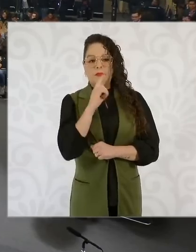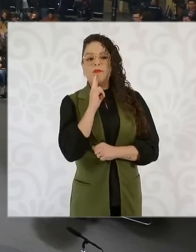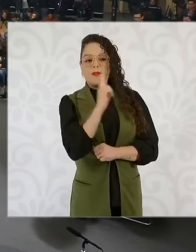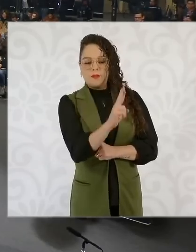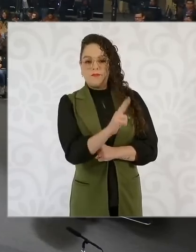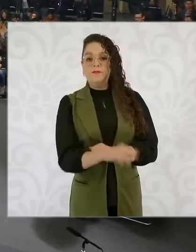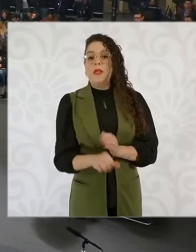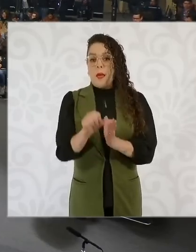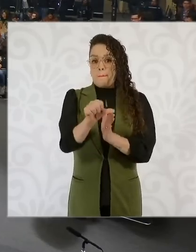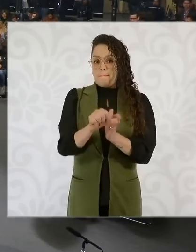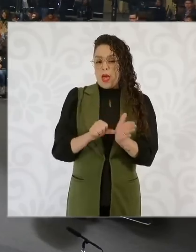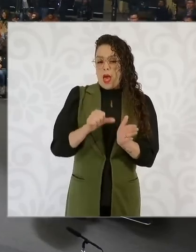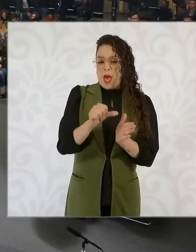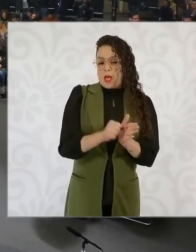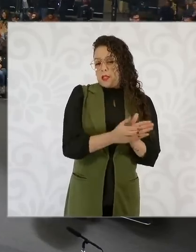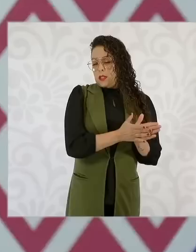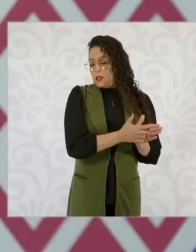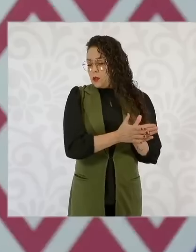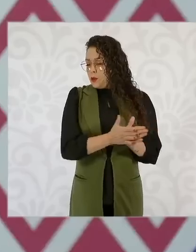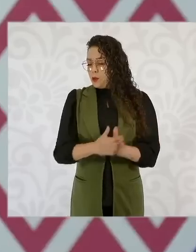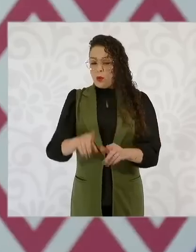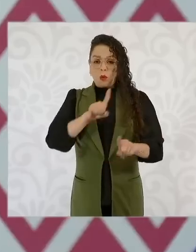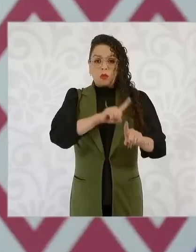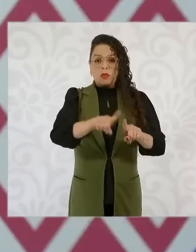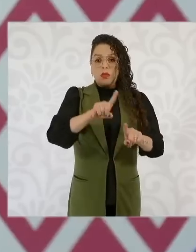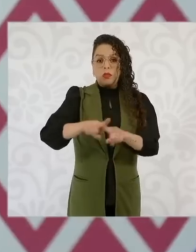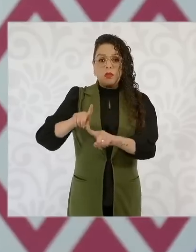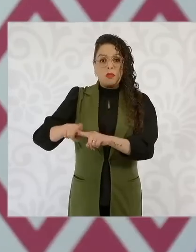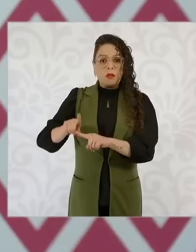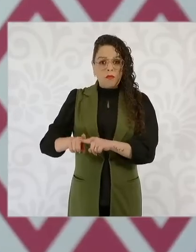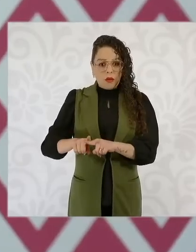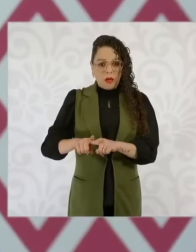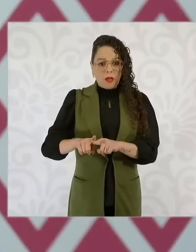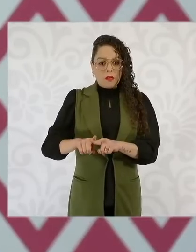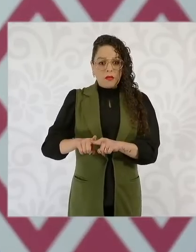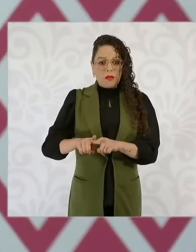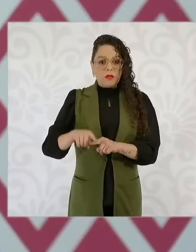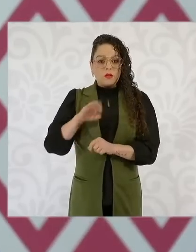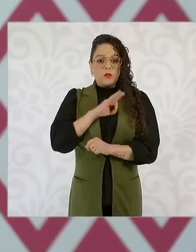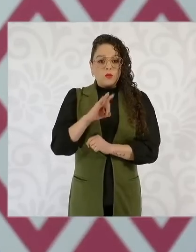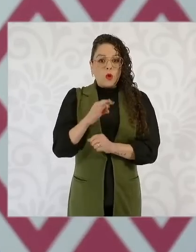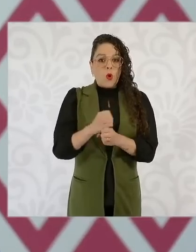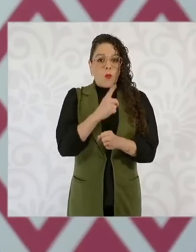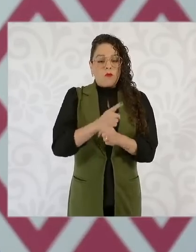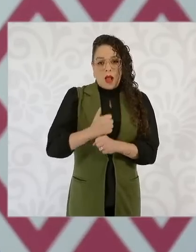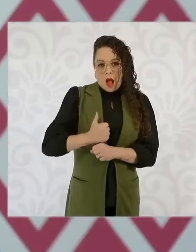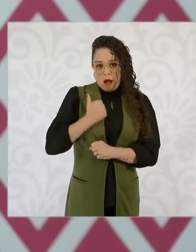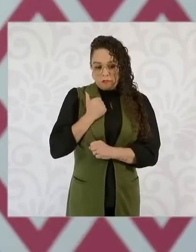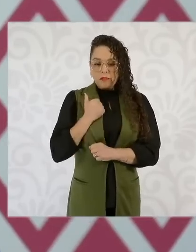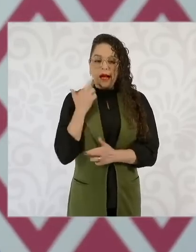trabajando sobre muy diferentes alternativas y pues esta semana Esperamos que se de la